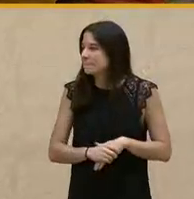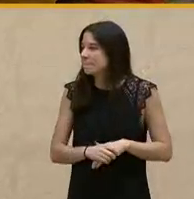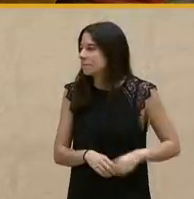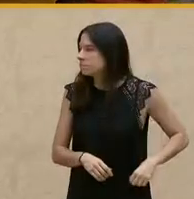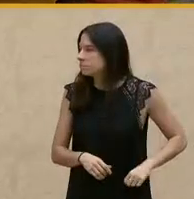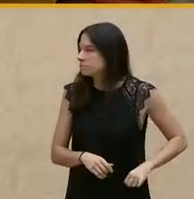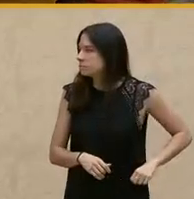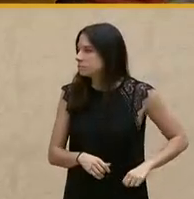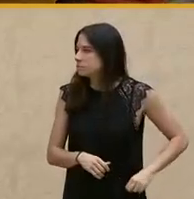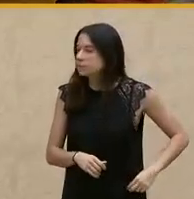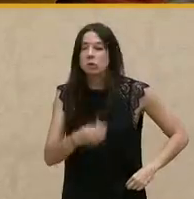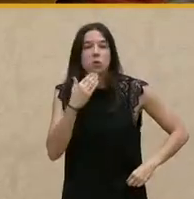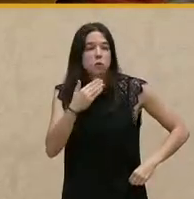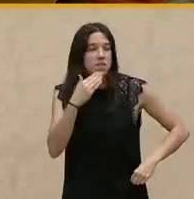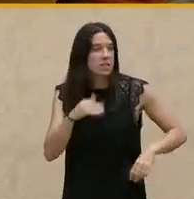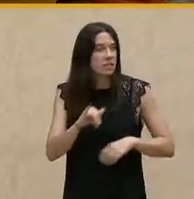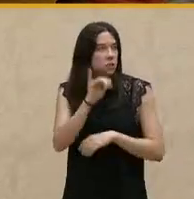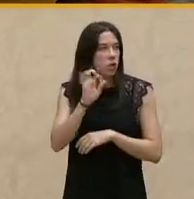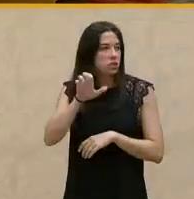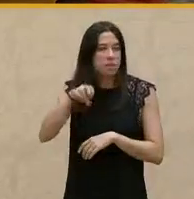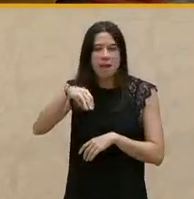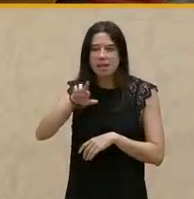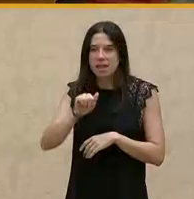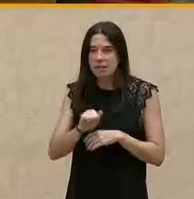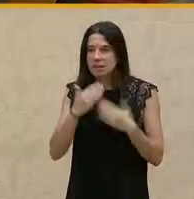Muchísimas gracias, José María, por el regalo de tiempo. Agradecido.